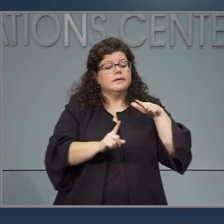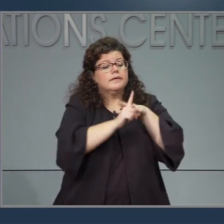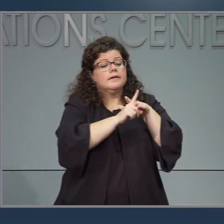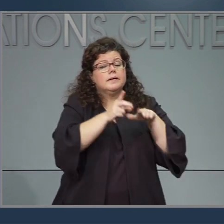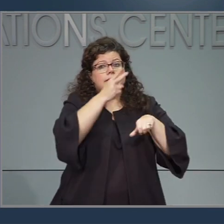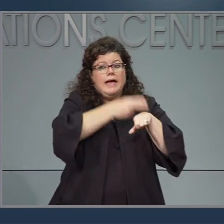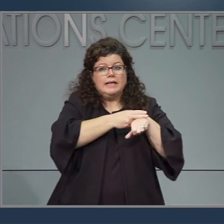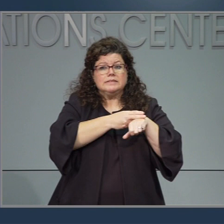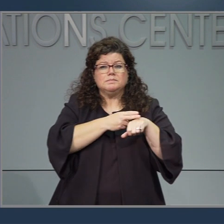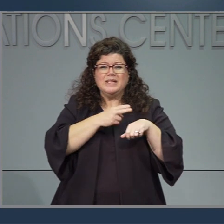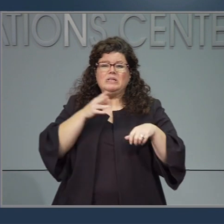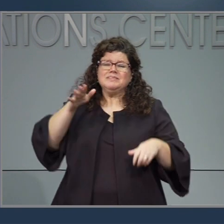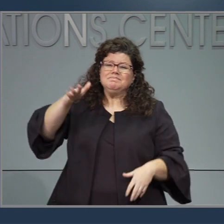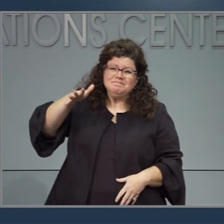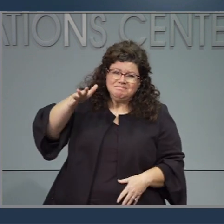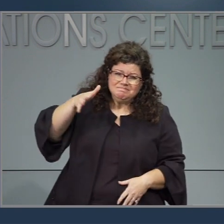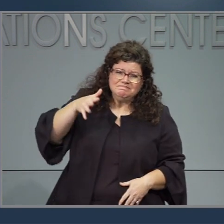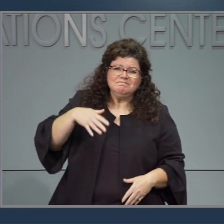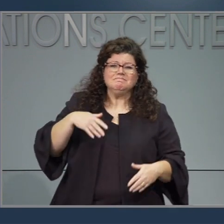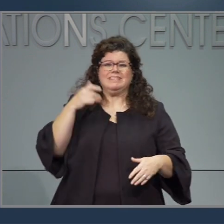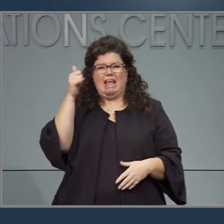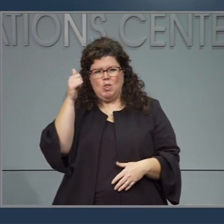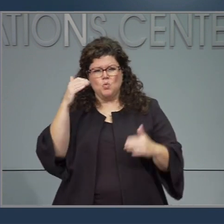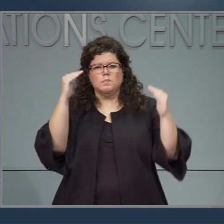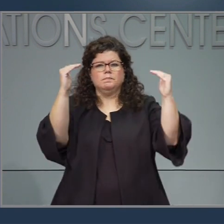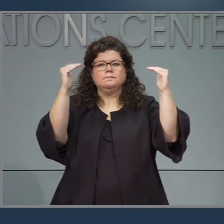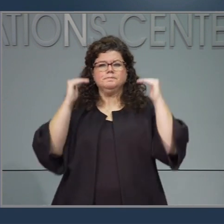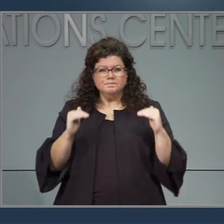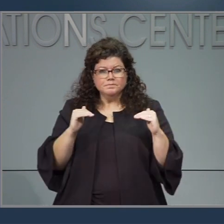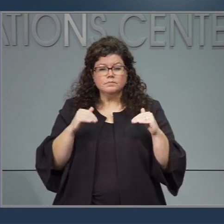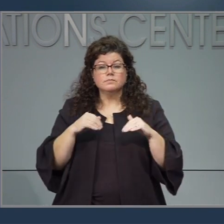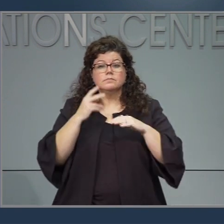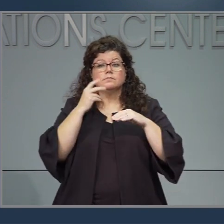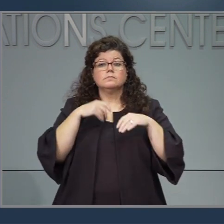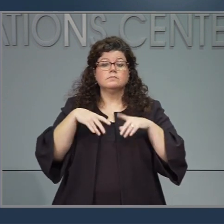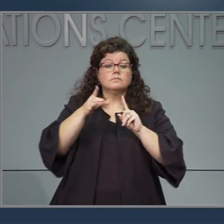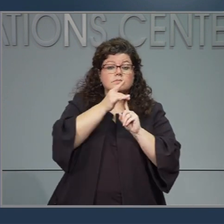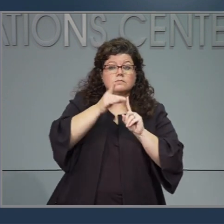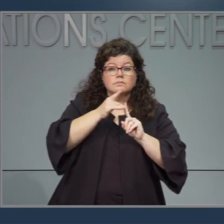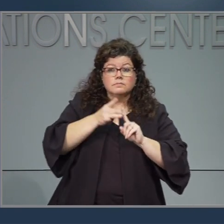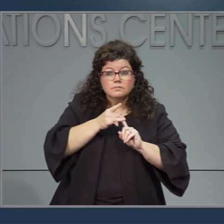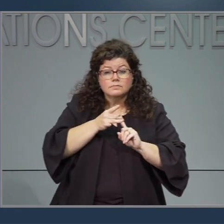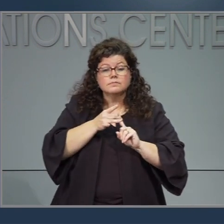tiene una línea amarilla, la trayectoria de la de casos confirmados por laboratorio está nivelada en una línea